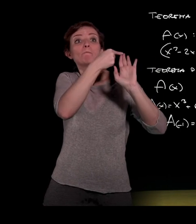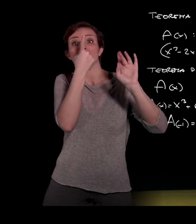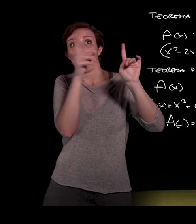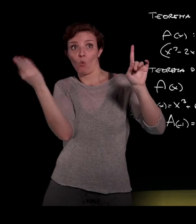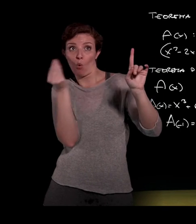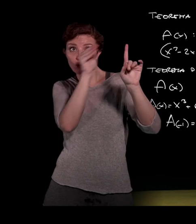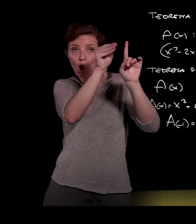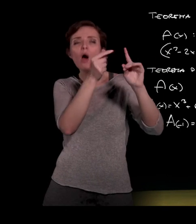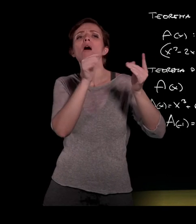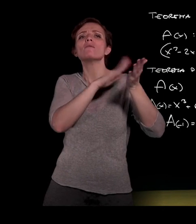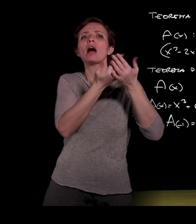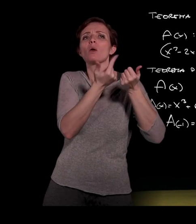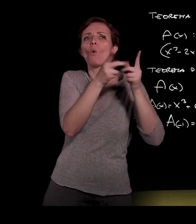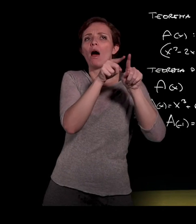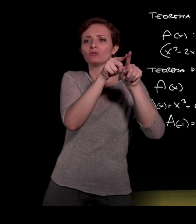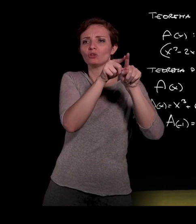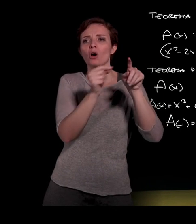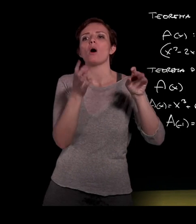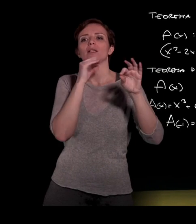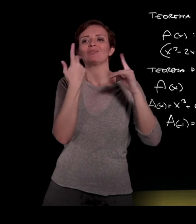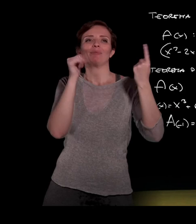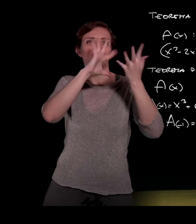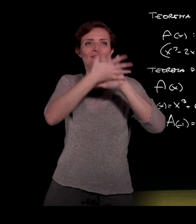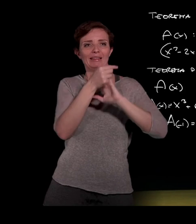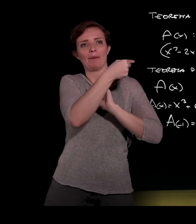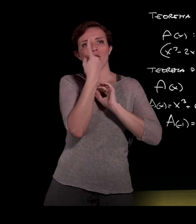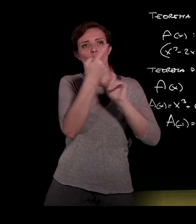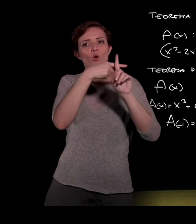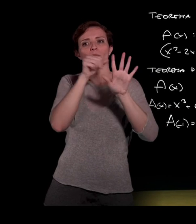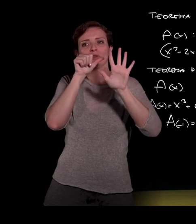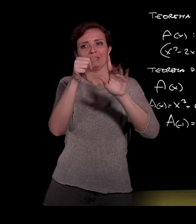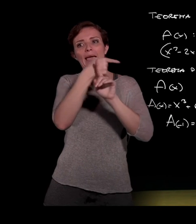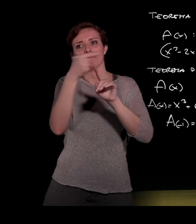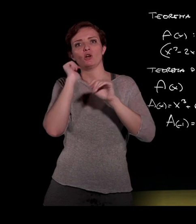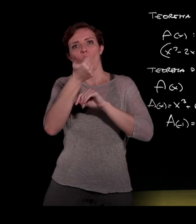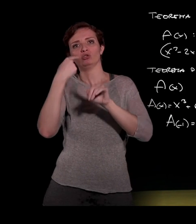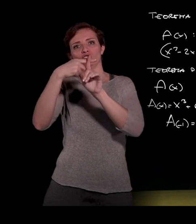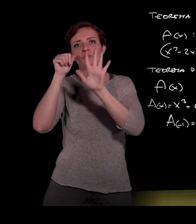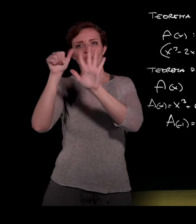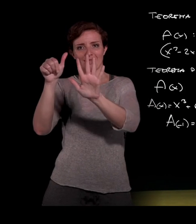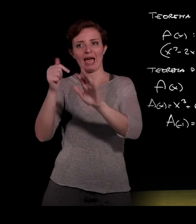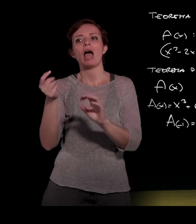quindi, andando a sommare, è pari a 0. Vuol dire che il nostro A di x è divisibile per il binomio x+1.